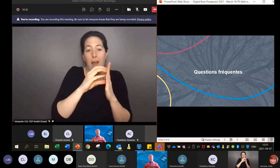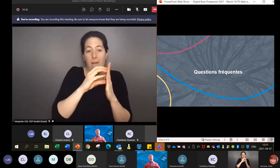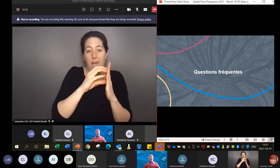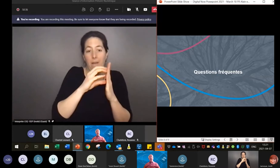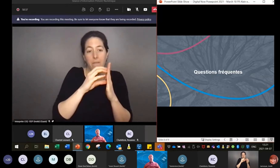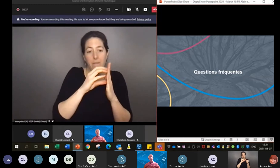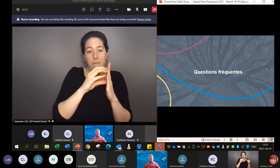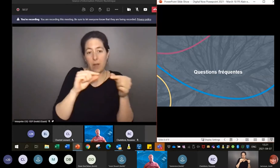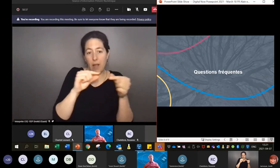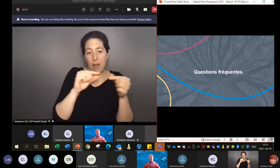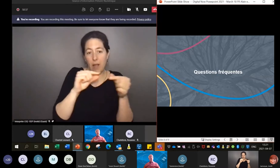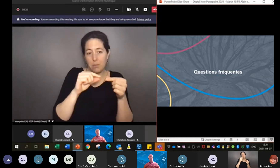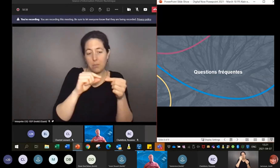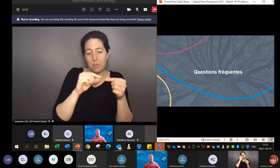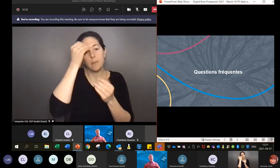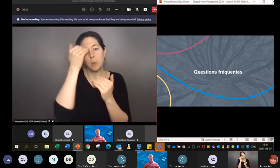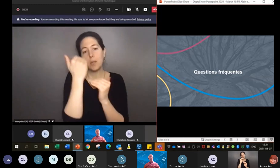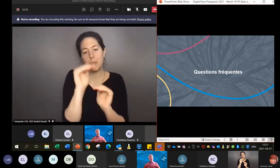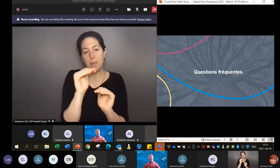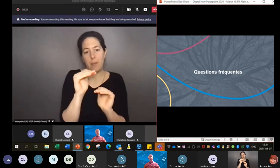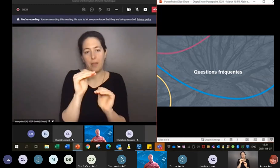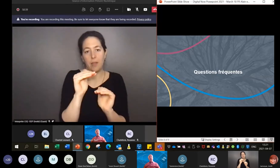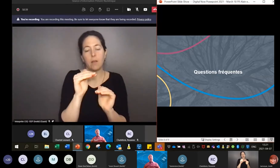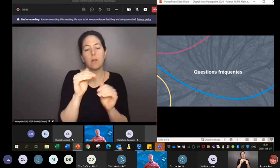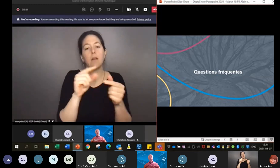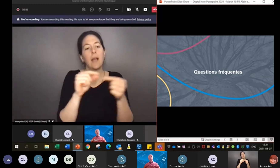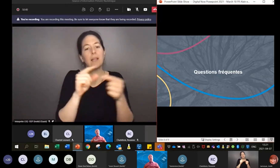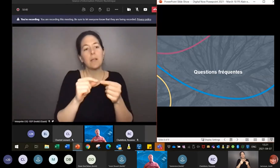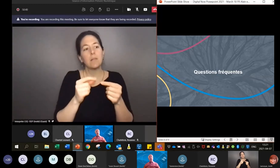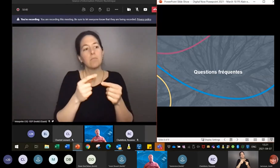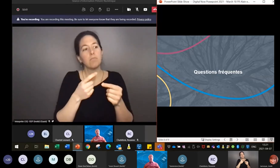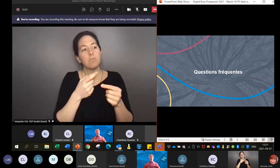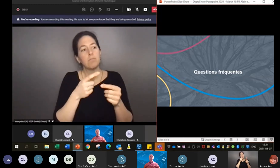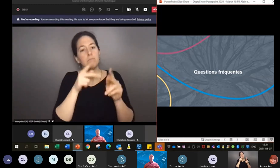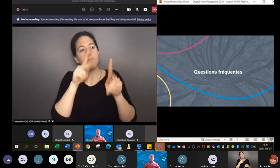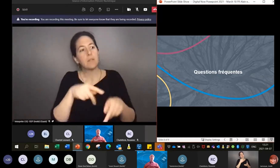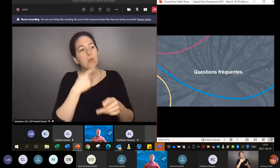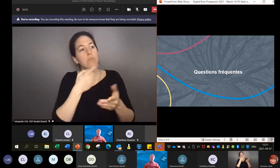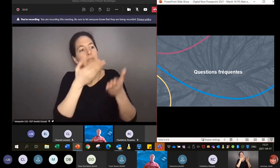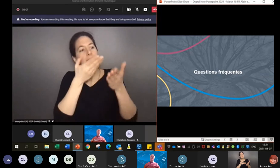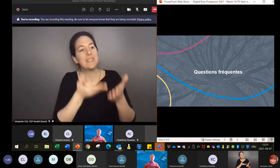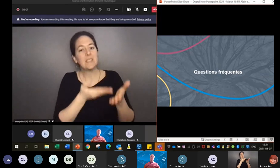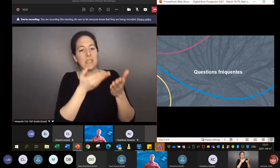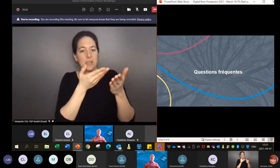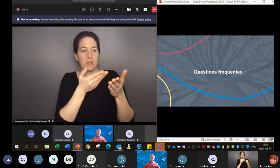l’information, pour nous préciser qui